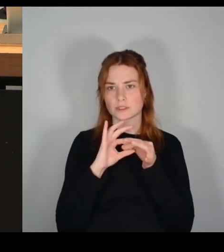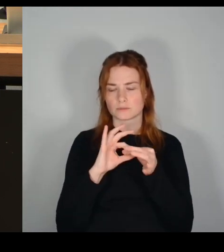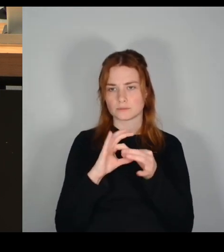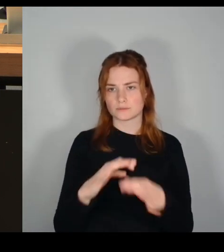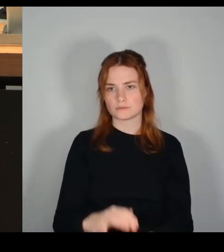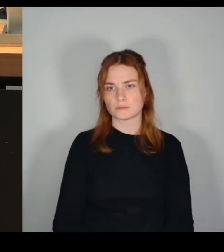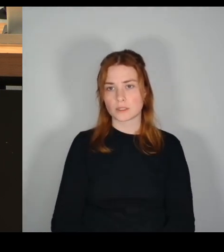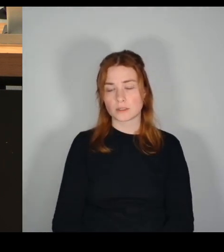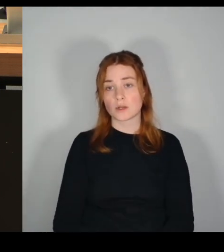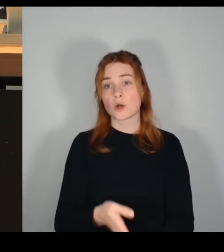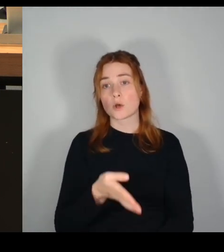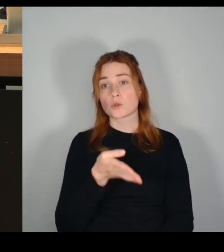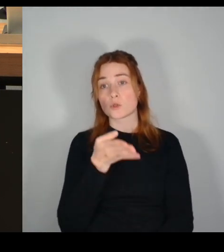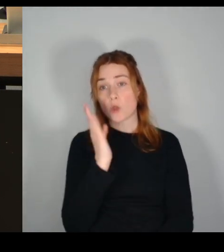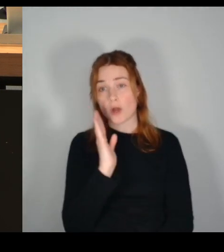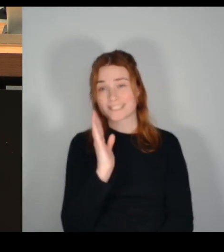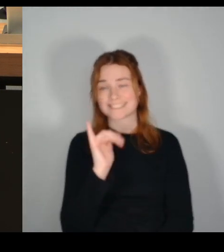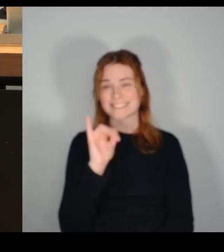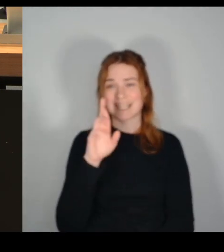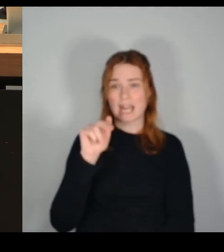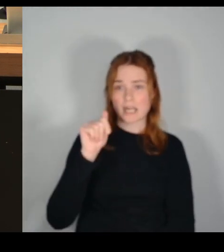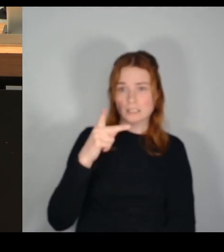Und in den zentralen Irak werden nur schwere